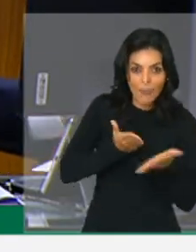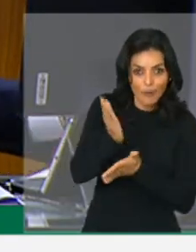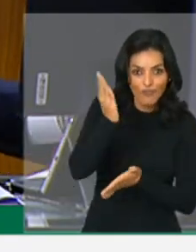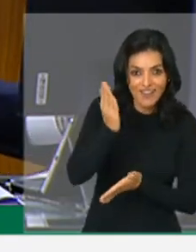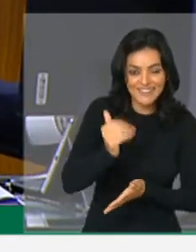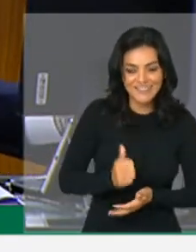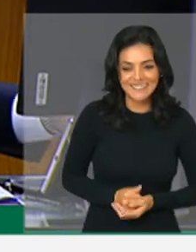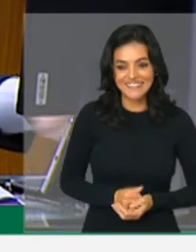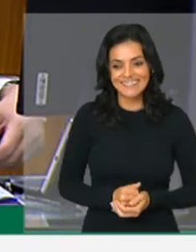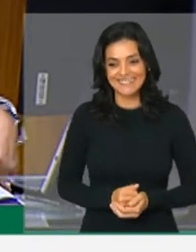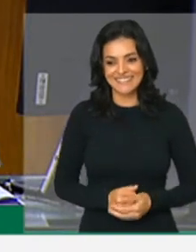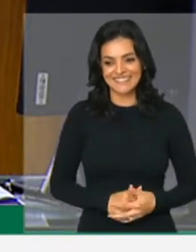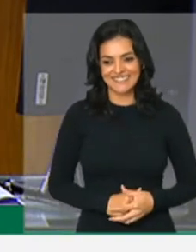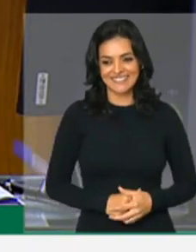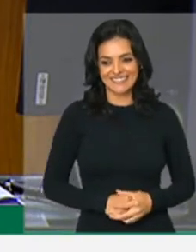REQUERIMENTO... DE BANCADA N°